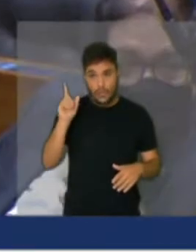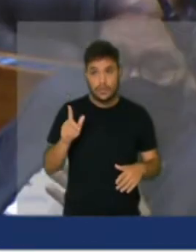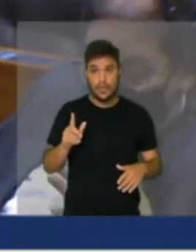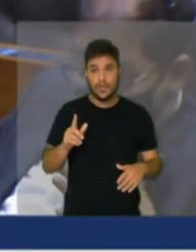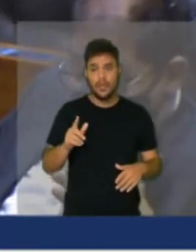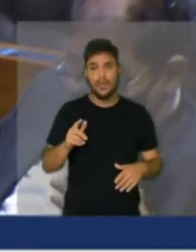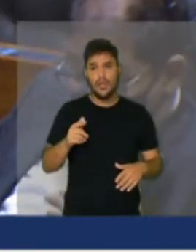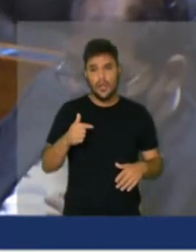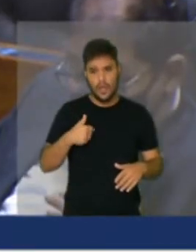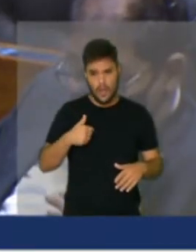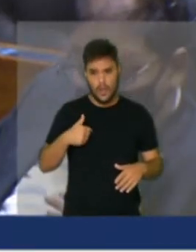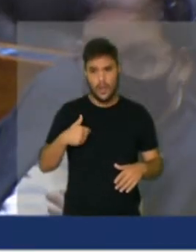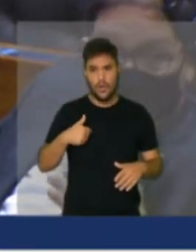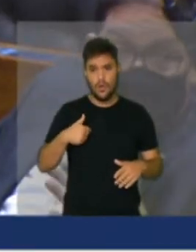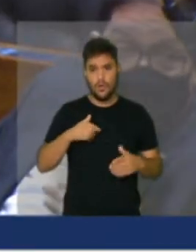PROJETOS QUE SERIAM VOTADOS E